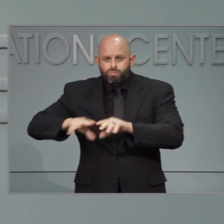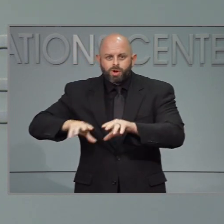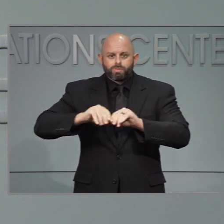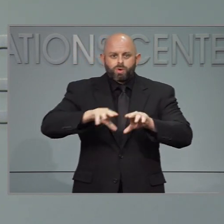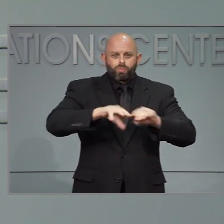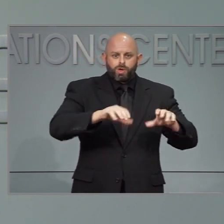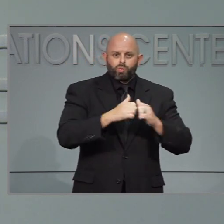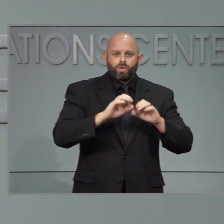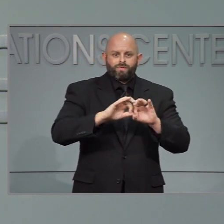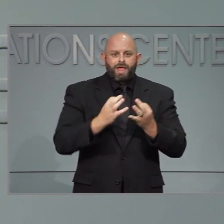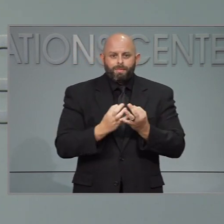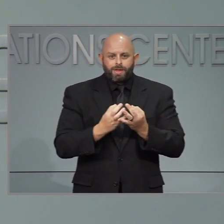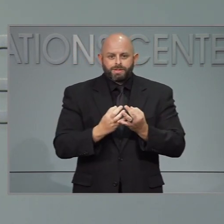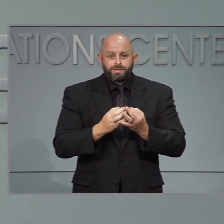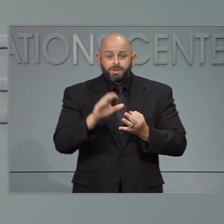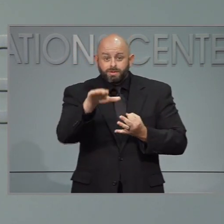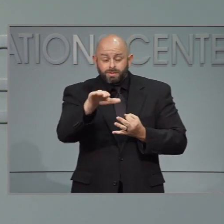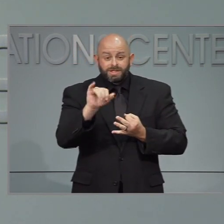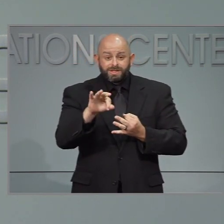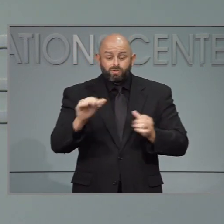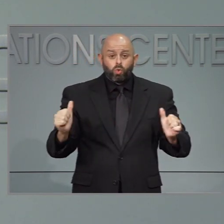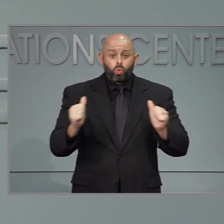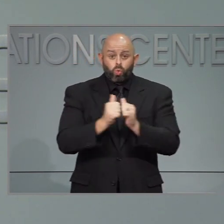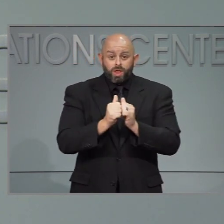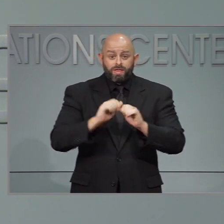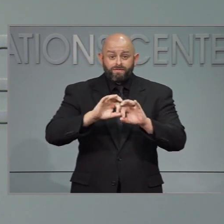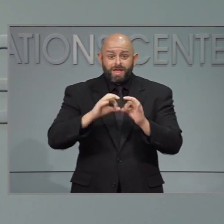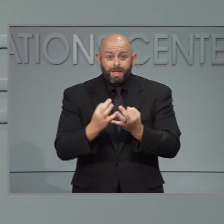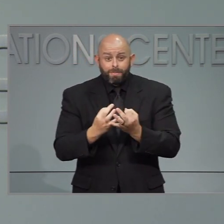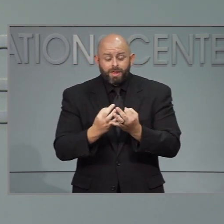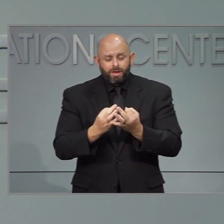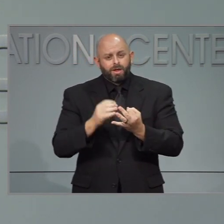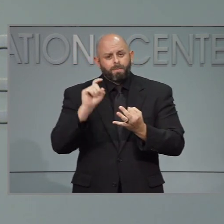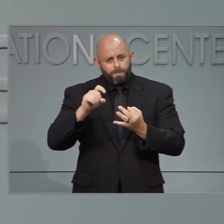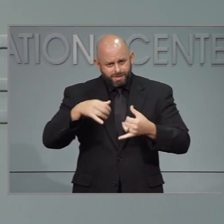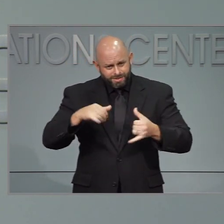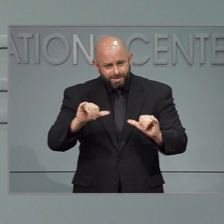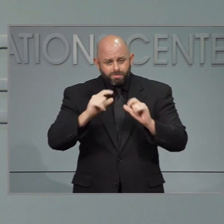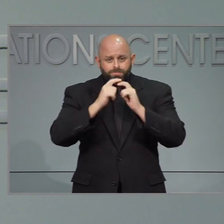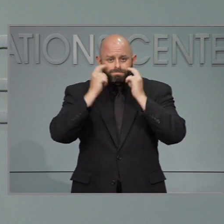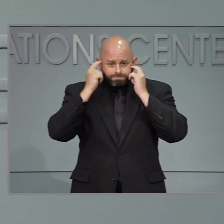hablamos de que utilicen su mascarilla por favor usen la siempre que no estén